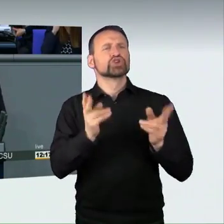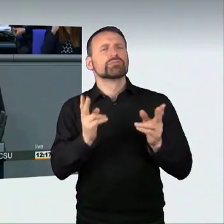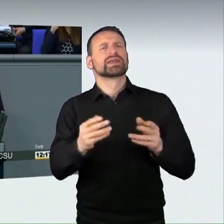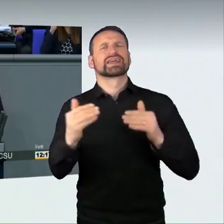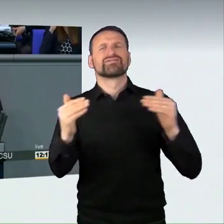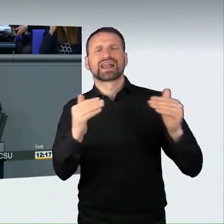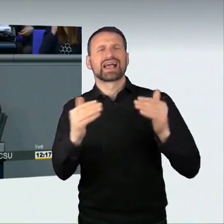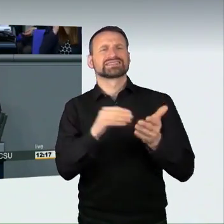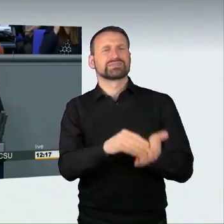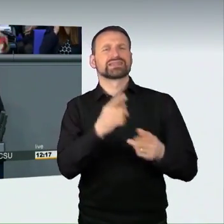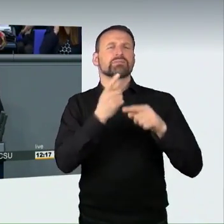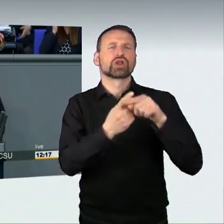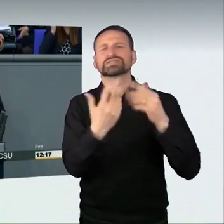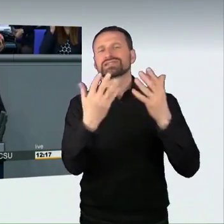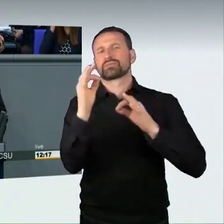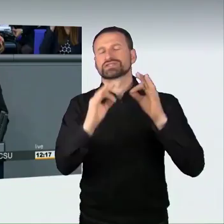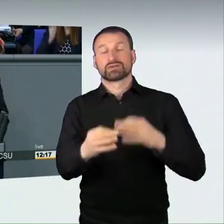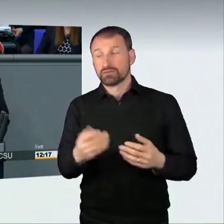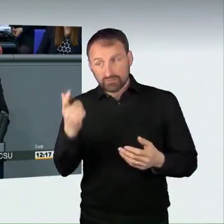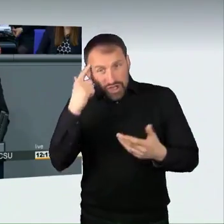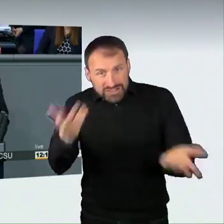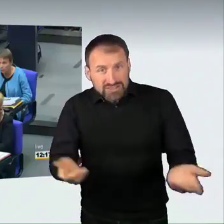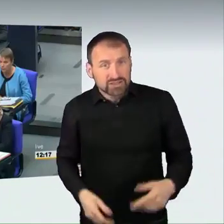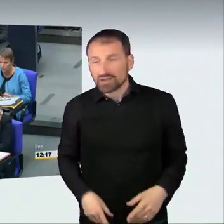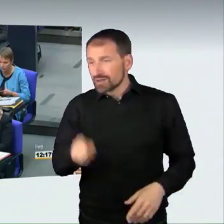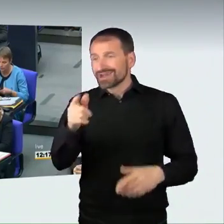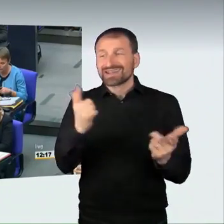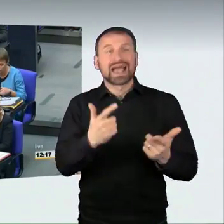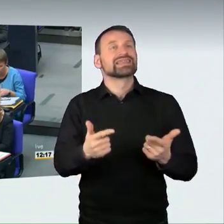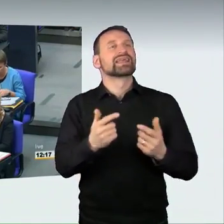Wie viel Miete kann ich denn da überhaupt nehmen? Er hat große Probleme, diese zu ermitteln, weil wir immer noch keine Reform der Mietspiegel haben.